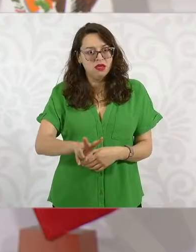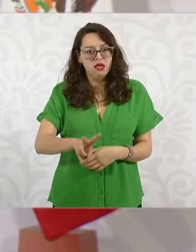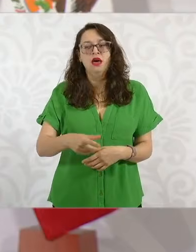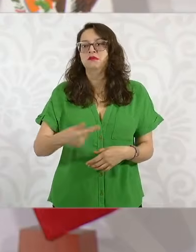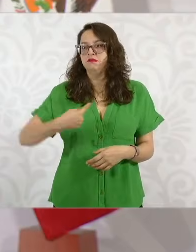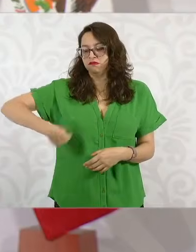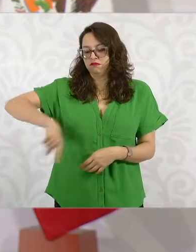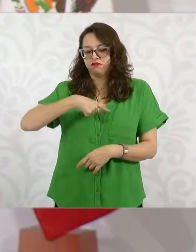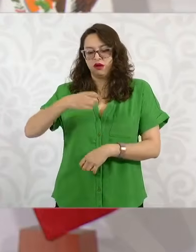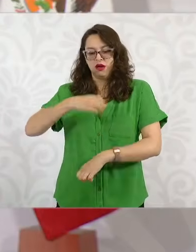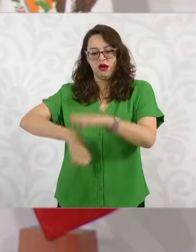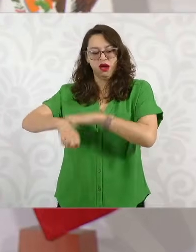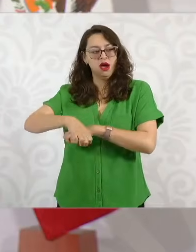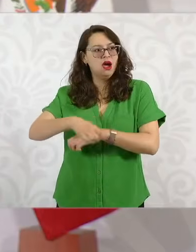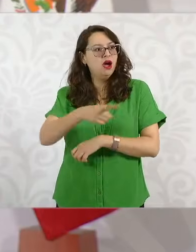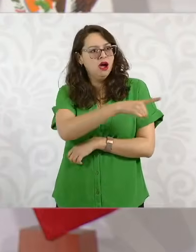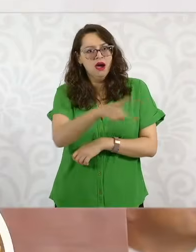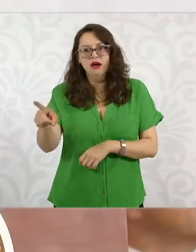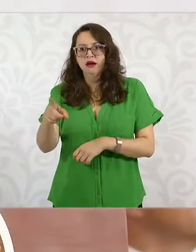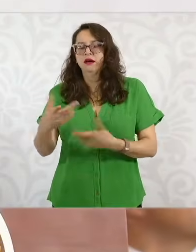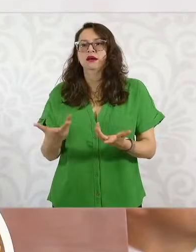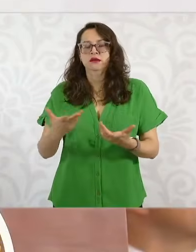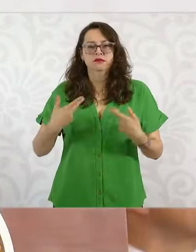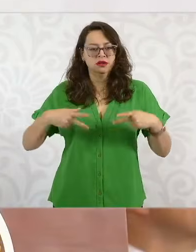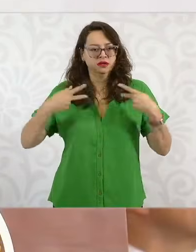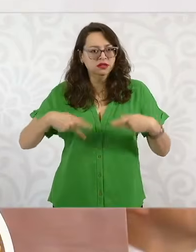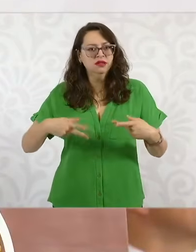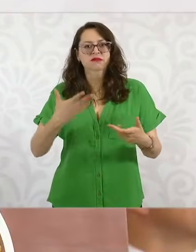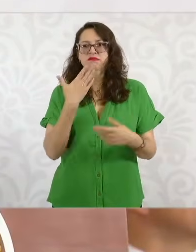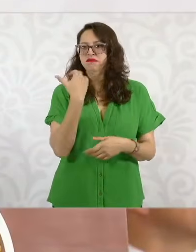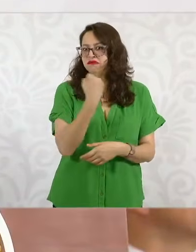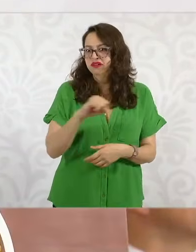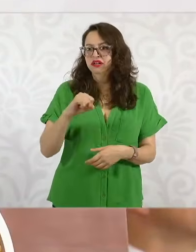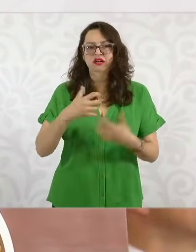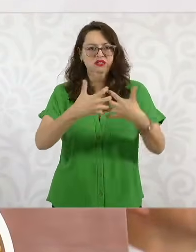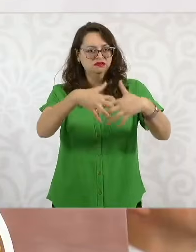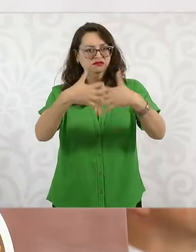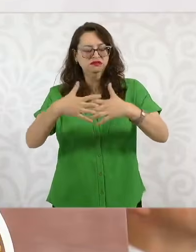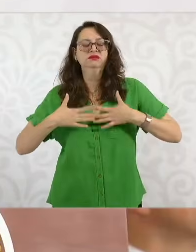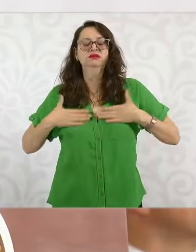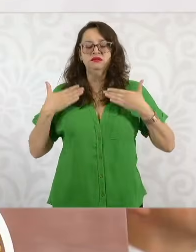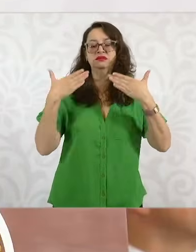la capacidad industrial y el potencial mexicano. Estos 2300 millones de pesos